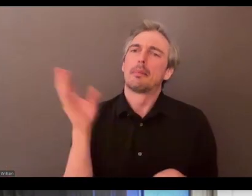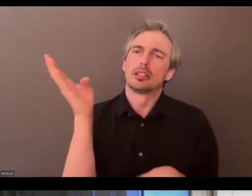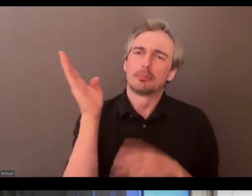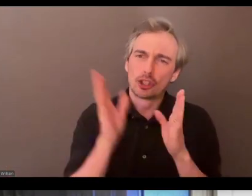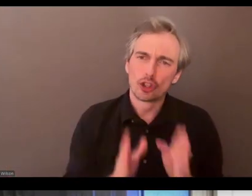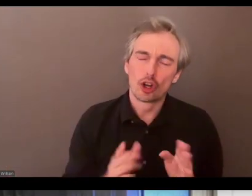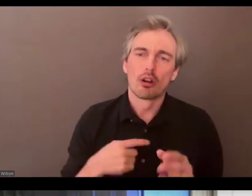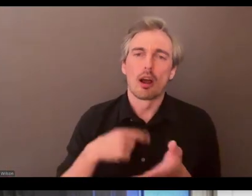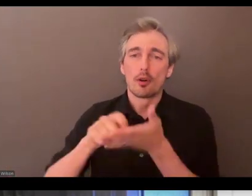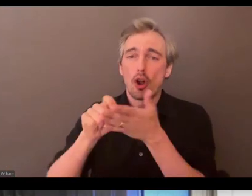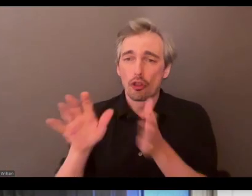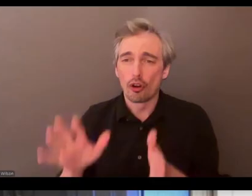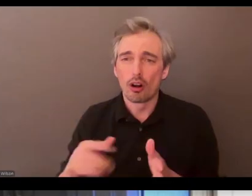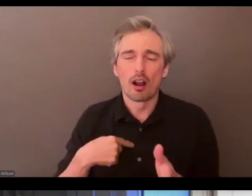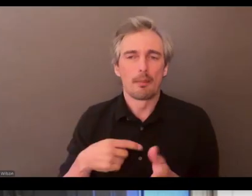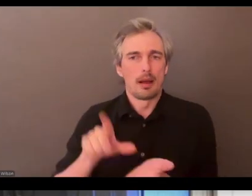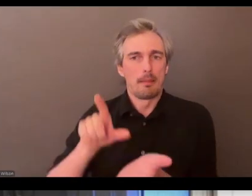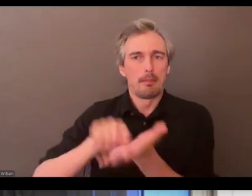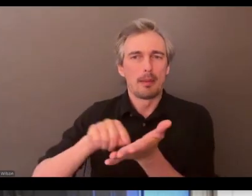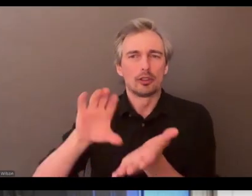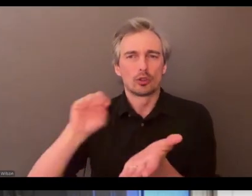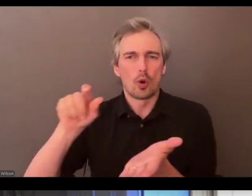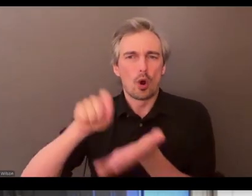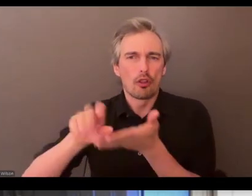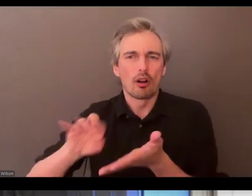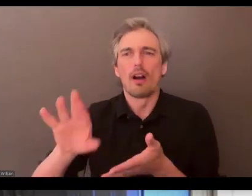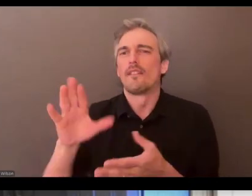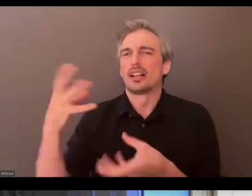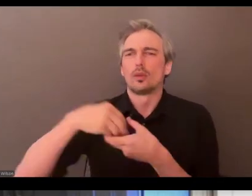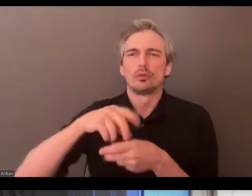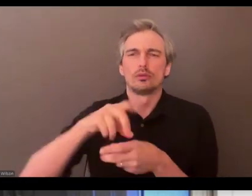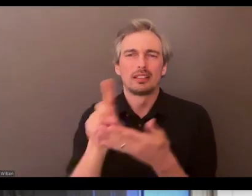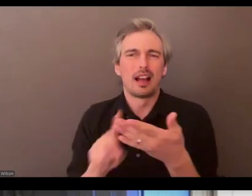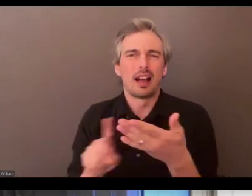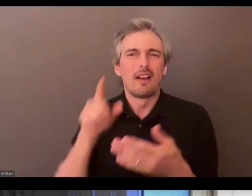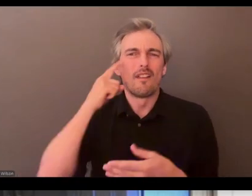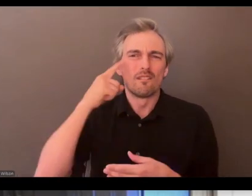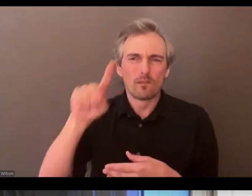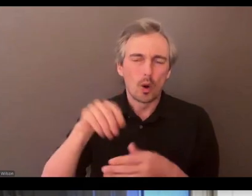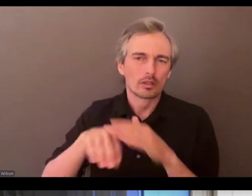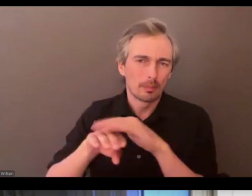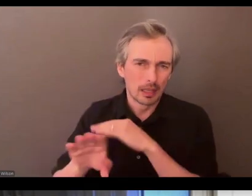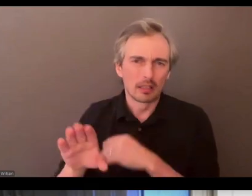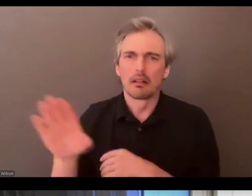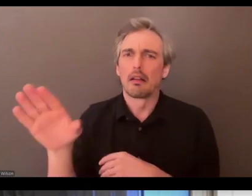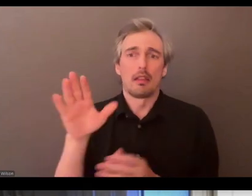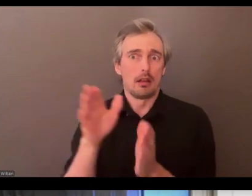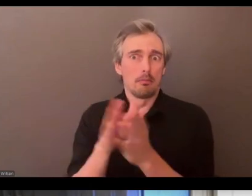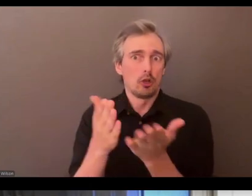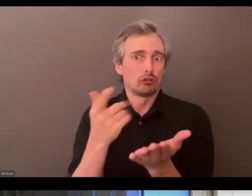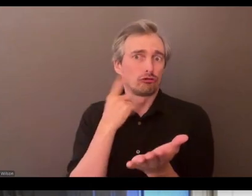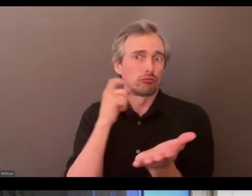この本は 8月の初めに発売され、私たちはとても興奮しています。 12人の著者が集まってこの本を書きました。